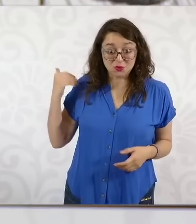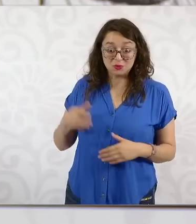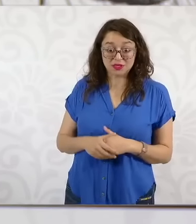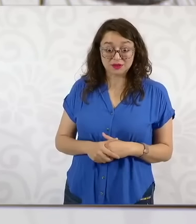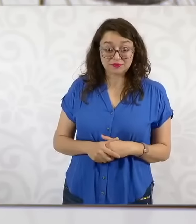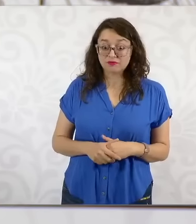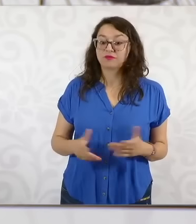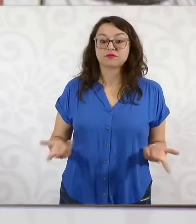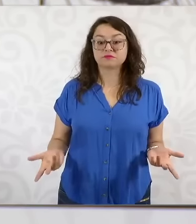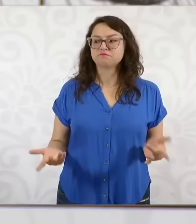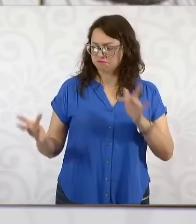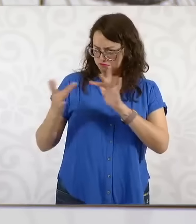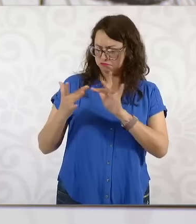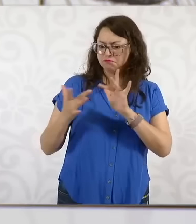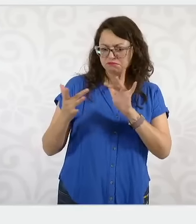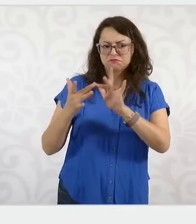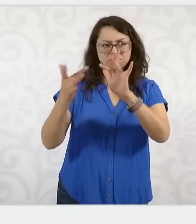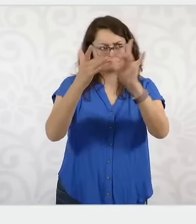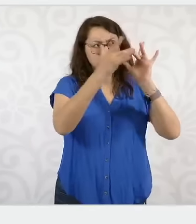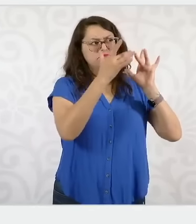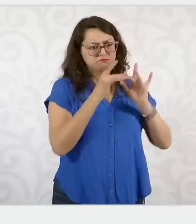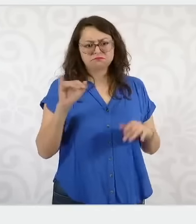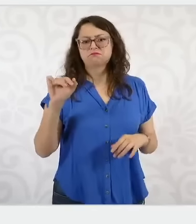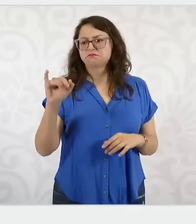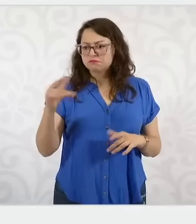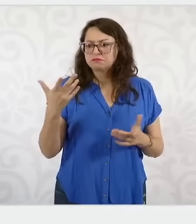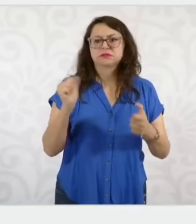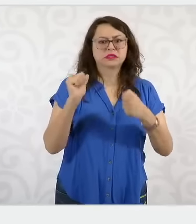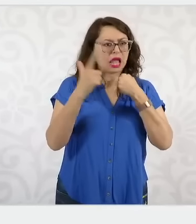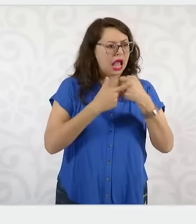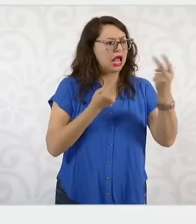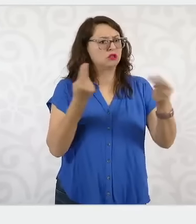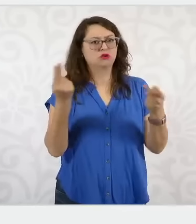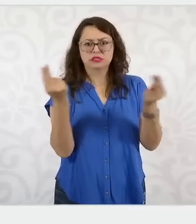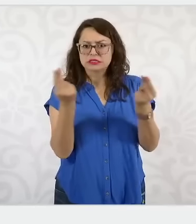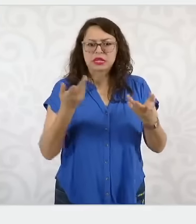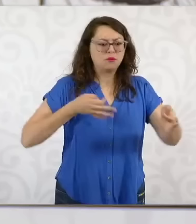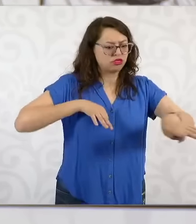con académicos, sí, con muchísimos, para que nos ayuden al desarrollo de Lolínea, que nos ayuden